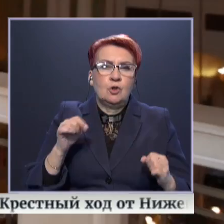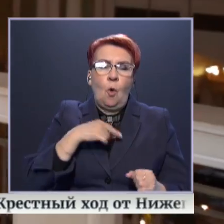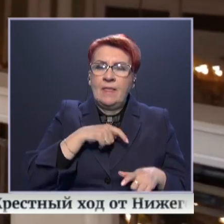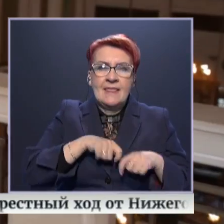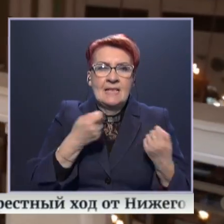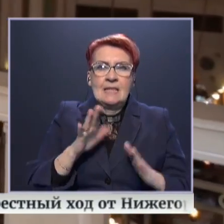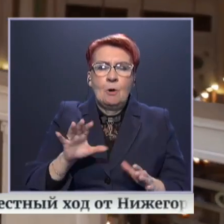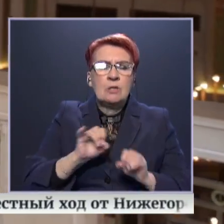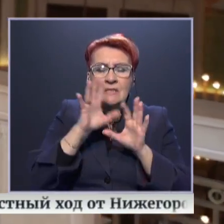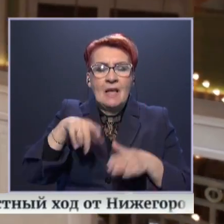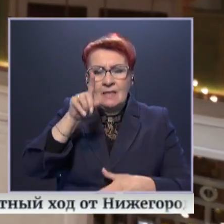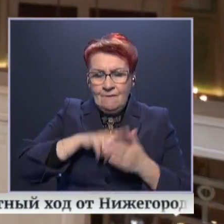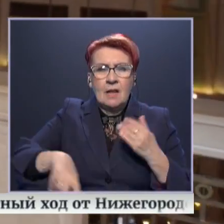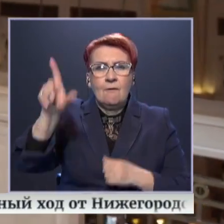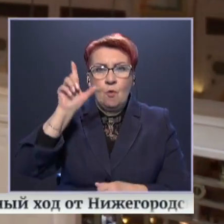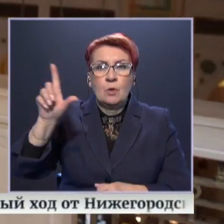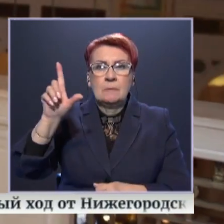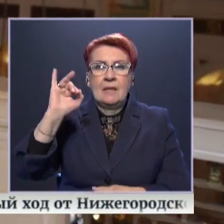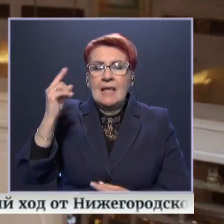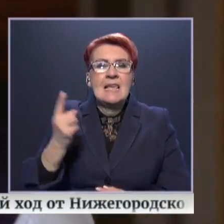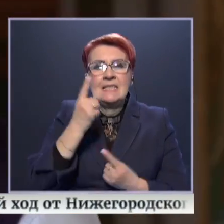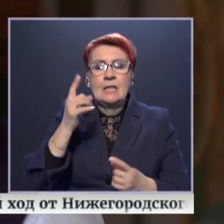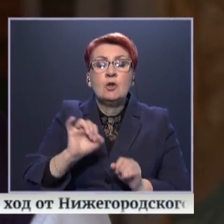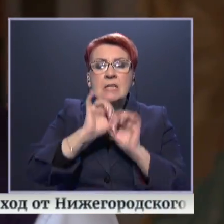он Свято Верил в Господа И в единую святую апостольскую